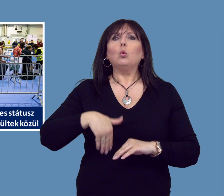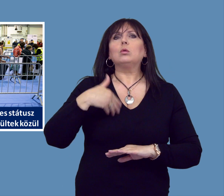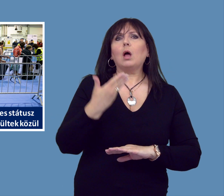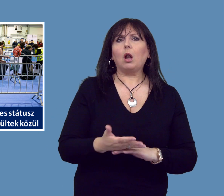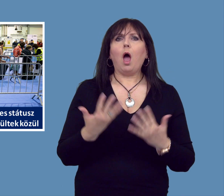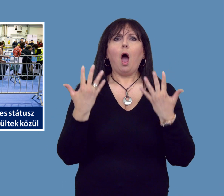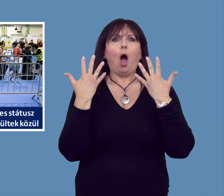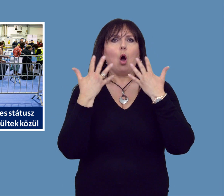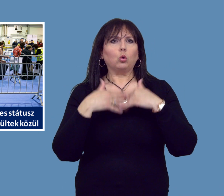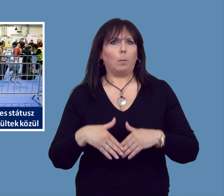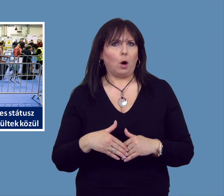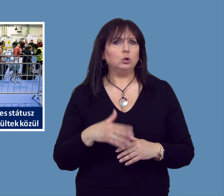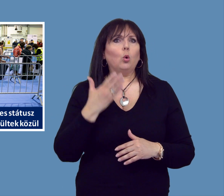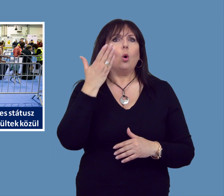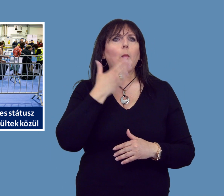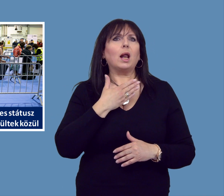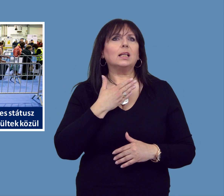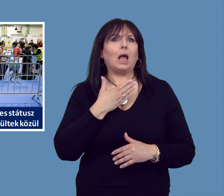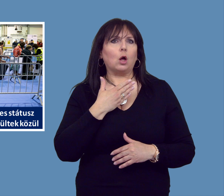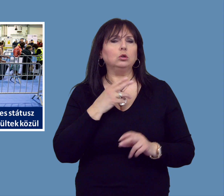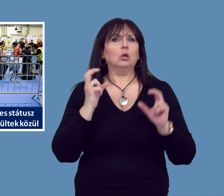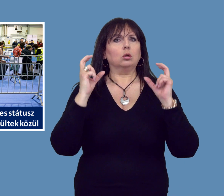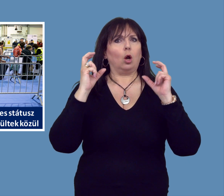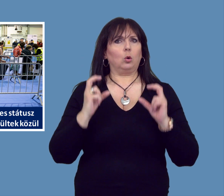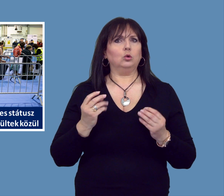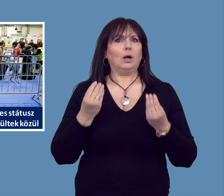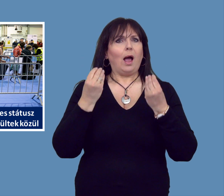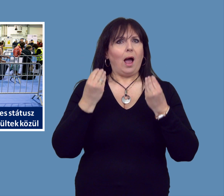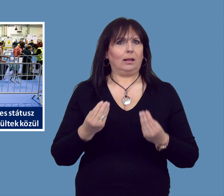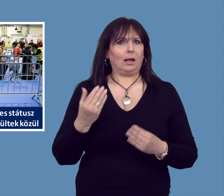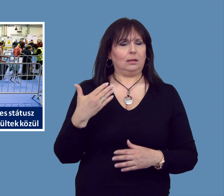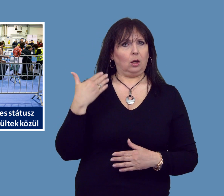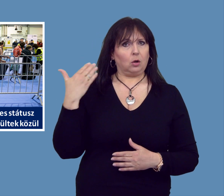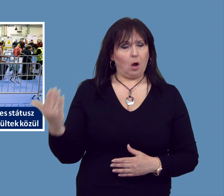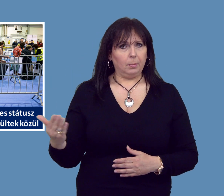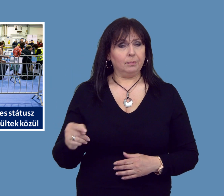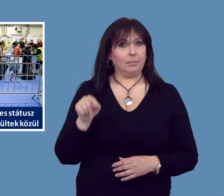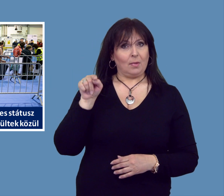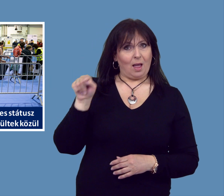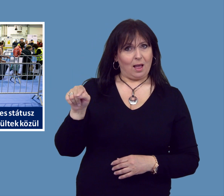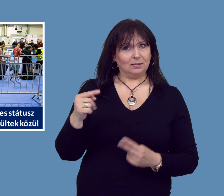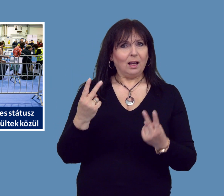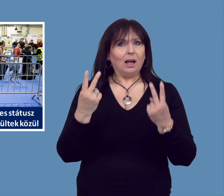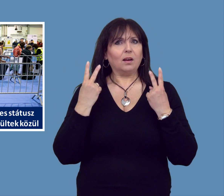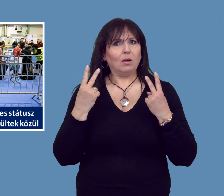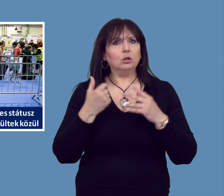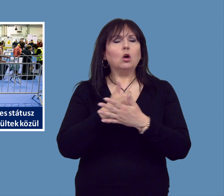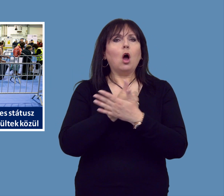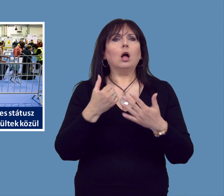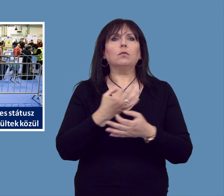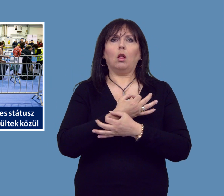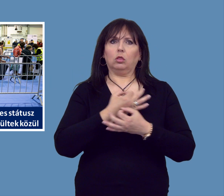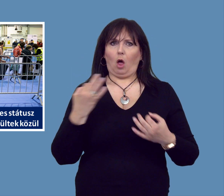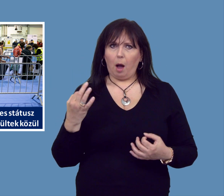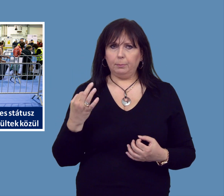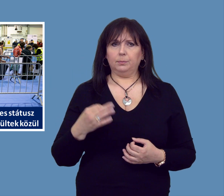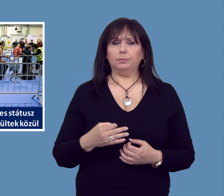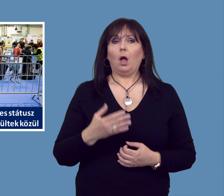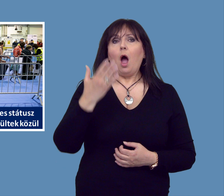követően pedig automatikusan humanitárius tartózkodási engedélyt kapnak, aminek érvényességi ideje 60 nap.